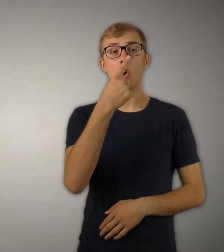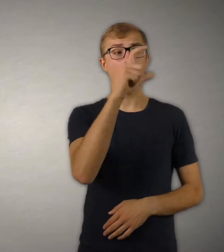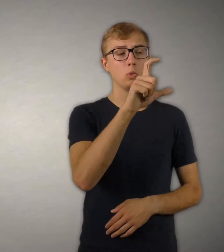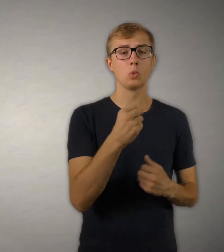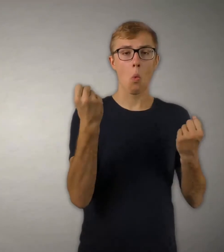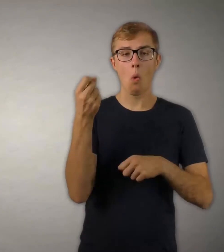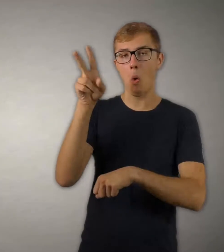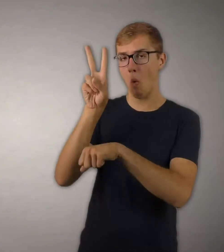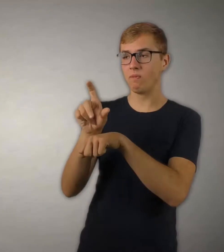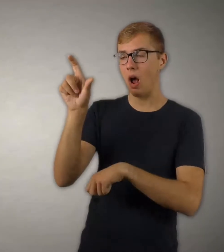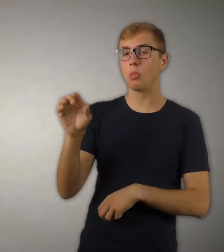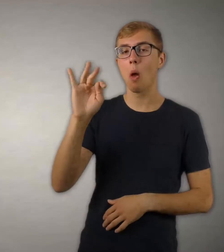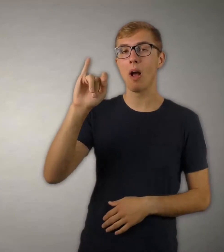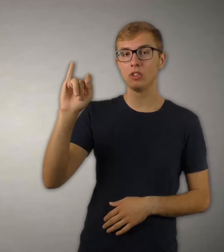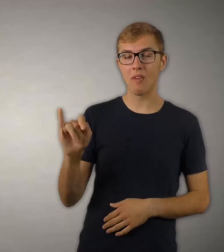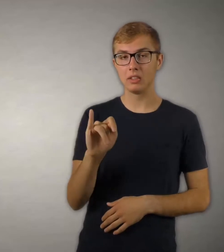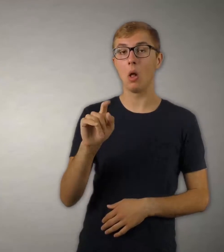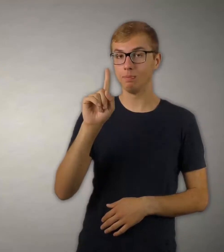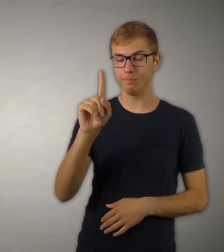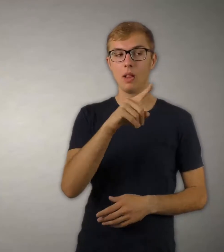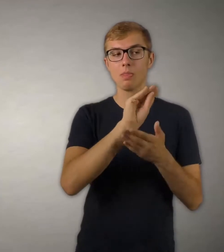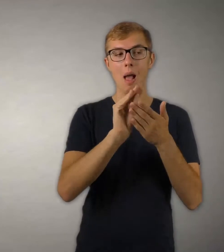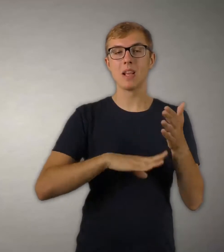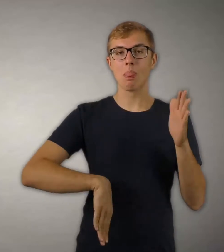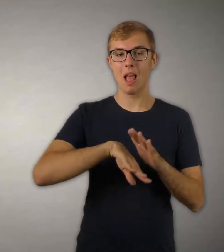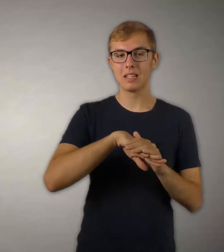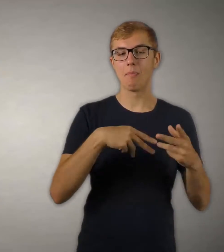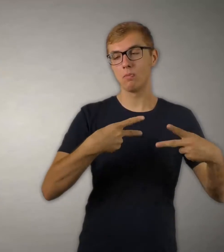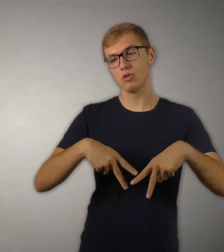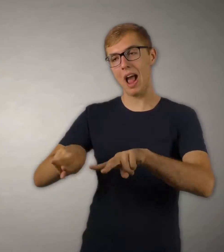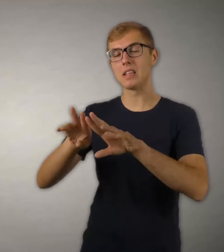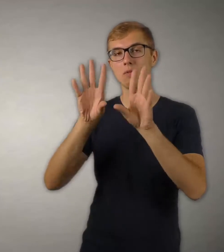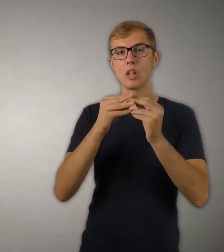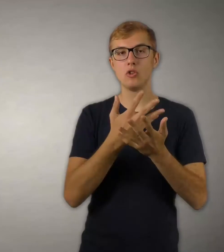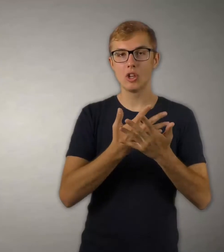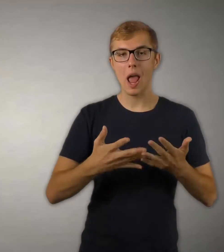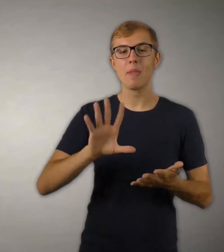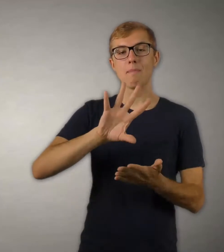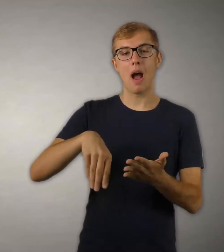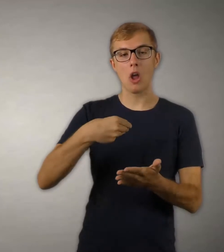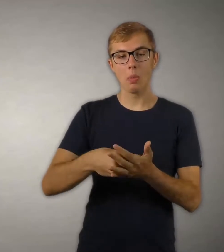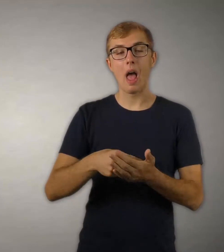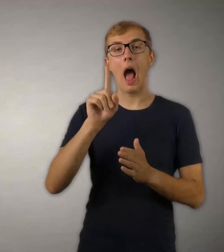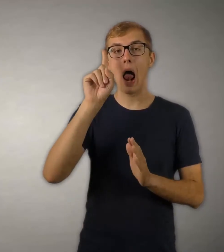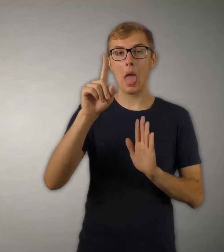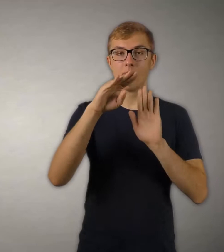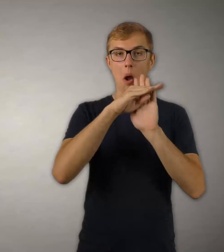Kościuszko tak ufał Jeffersonowi, że napisał testament. Przekazał mu swój majątek w USA i upoważnił go,